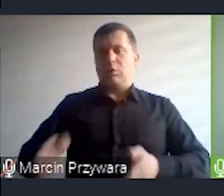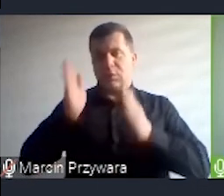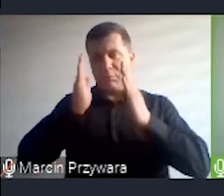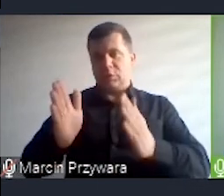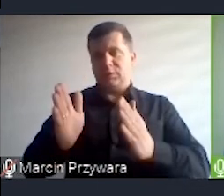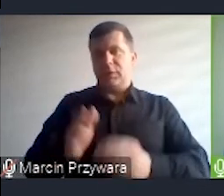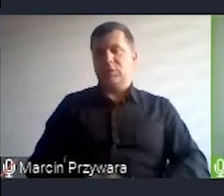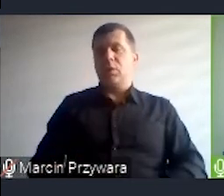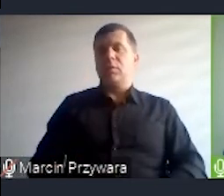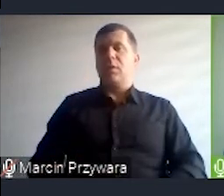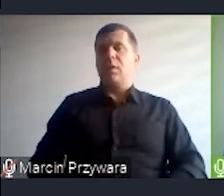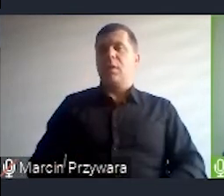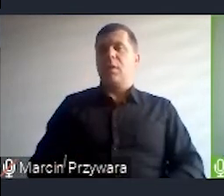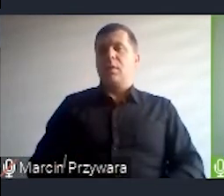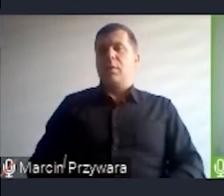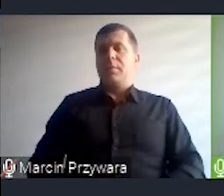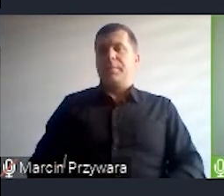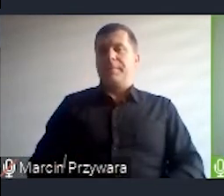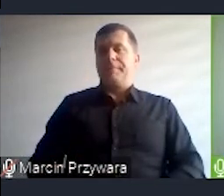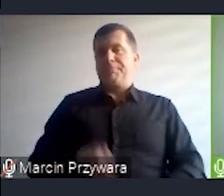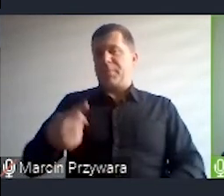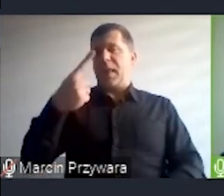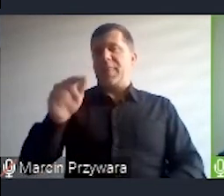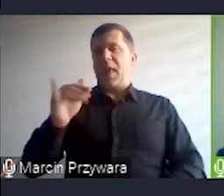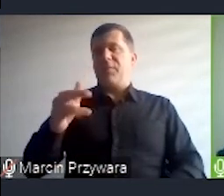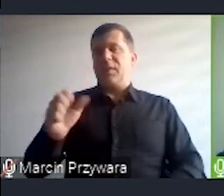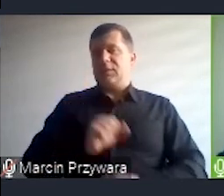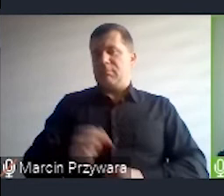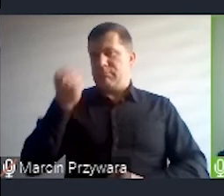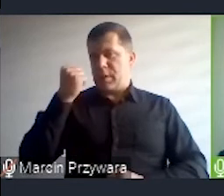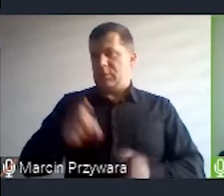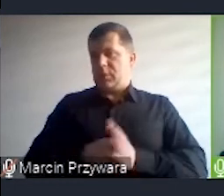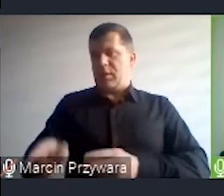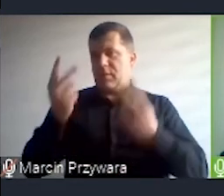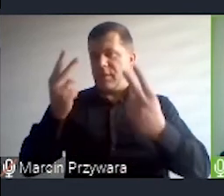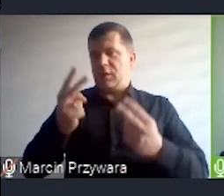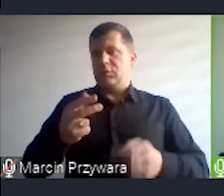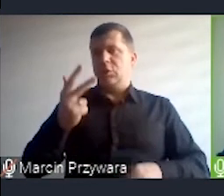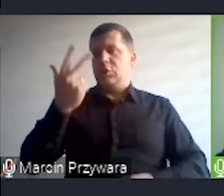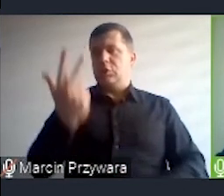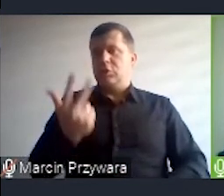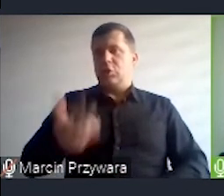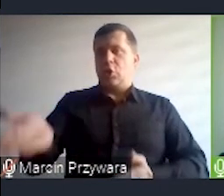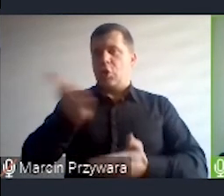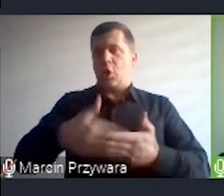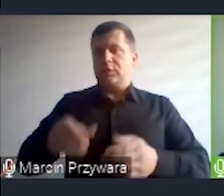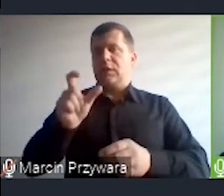Natomiast definicja, która jest bardzo dla niej ważną, znajduje się znowu w trzecim rozdziale w słowniku.